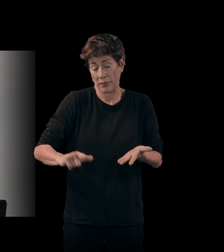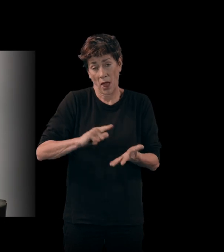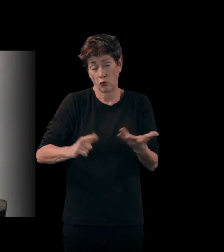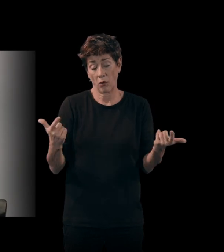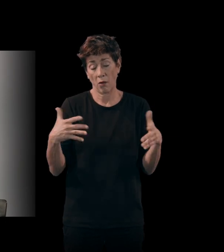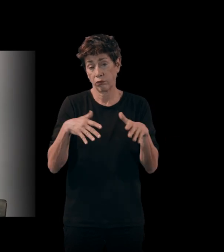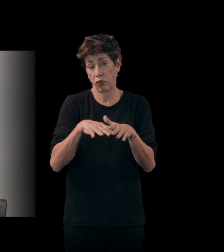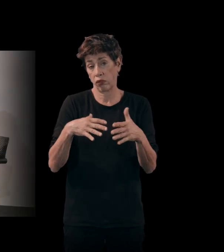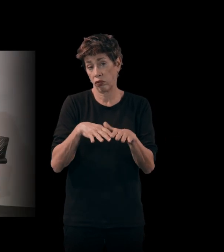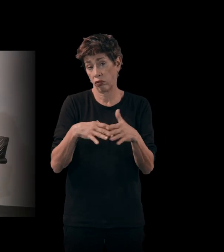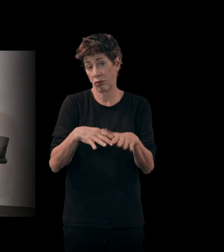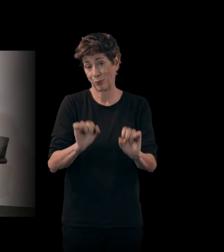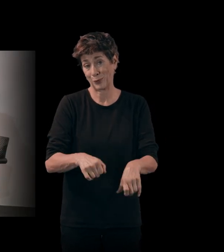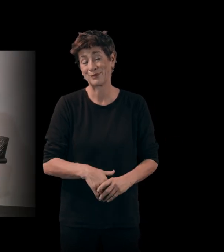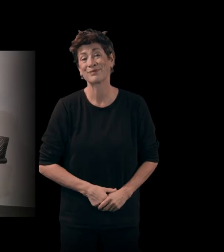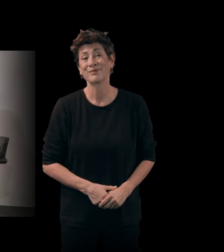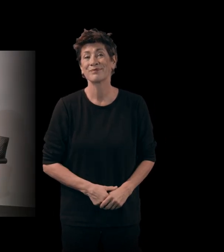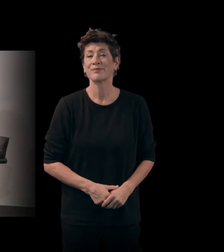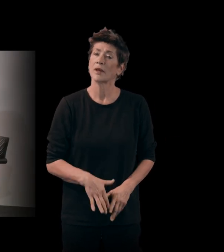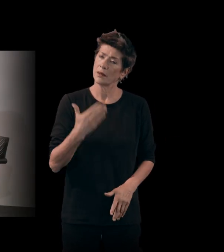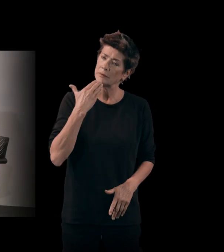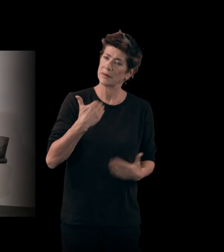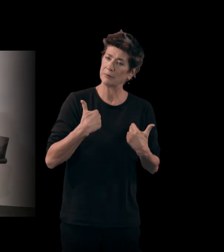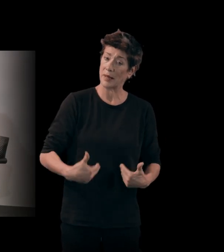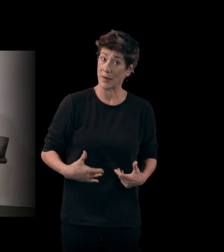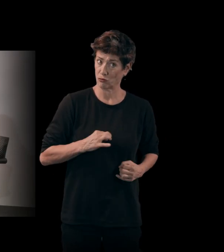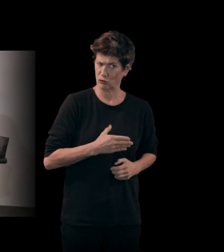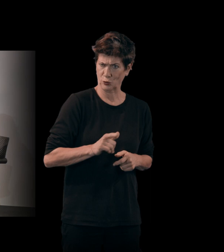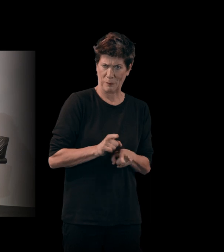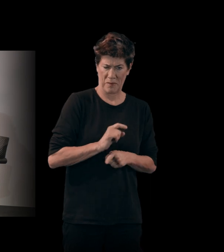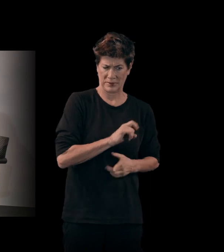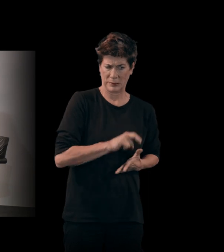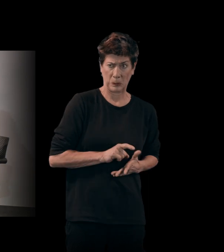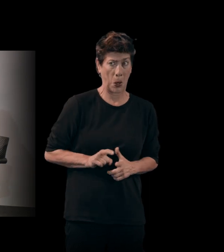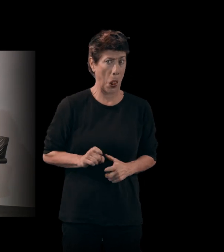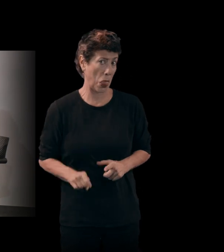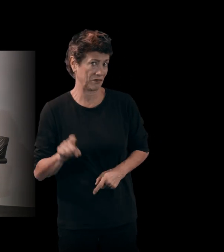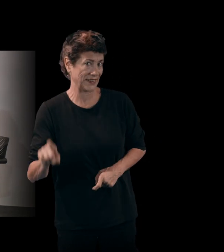frontières-là. Merci. Merci à madame d’avoir posé une question qui était sur ma fiche et que je n’avais pas eu le temps de poser. On est d’accord.